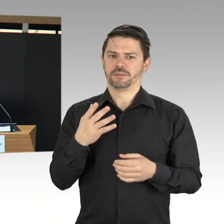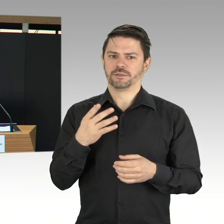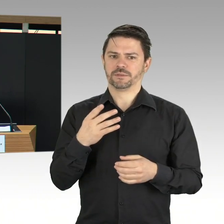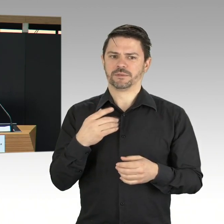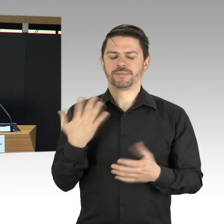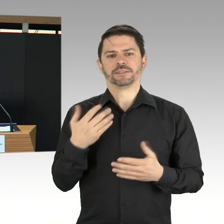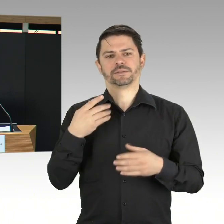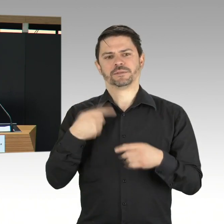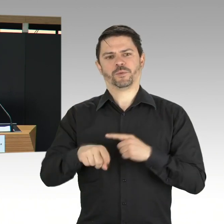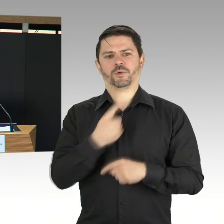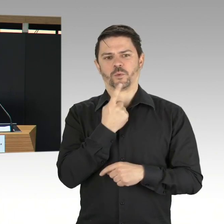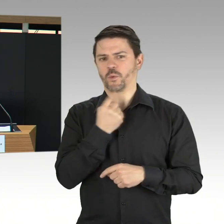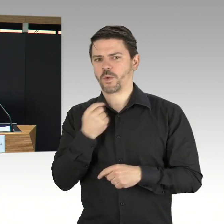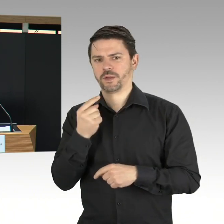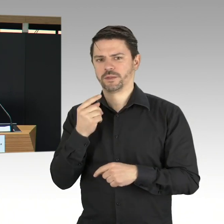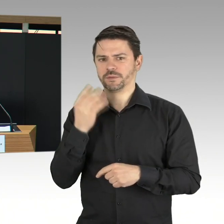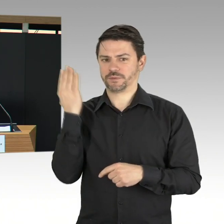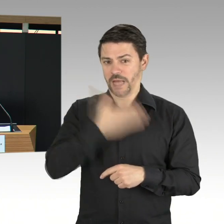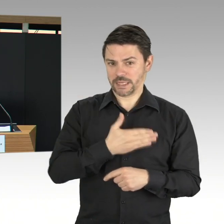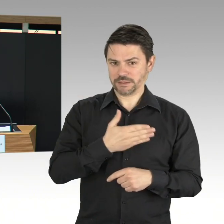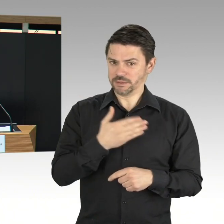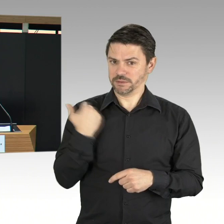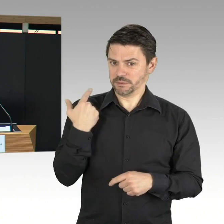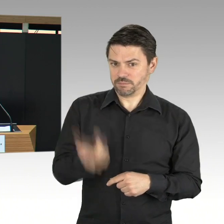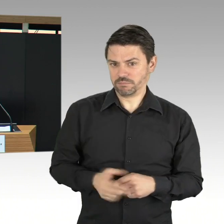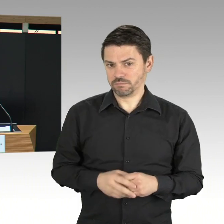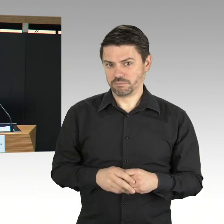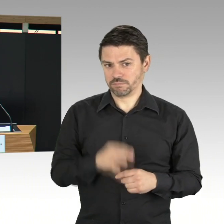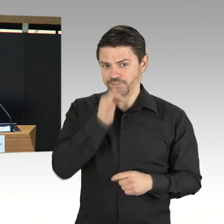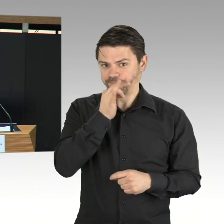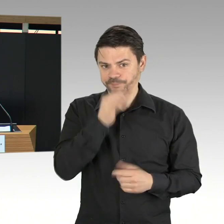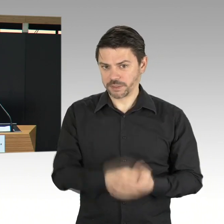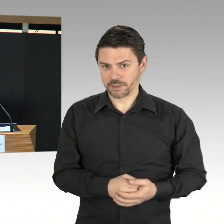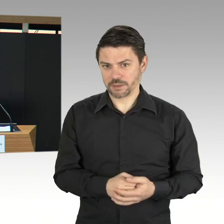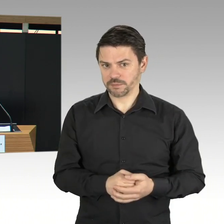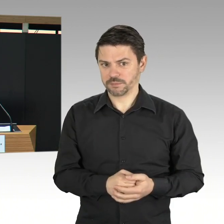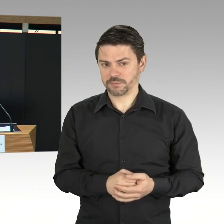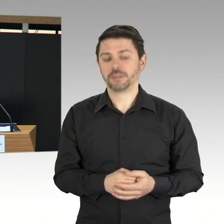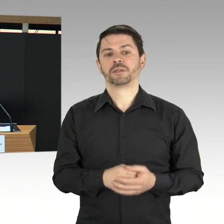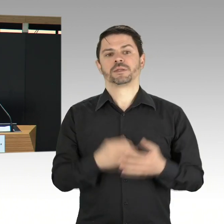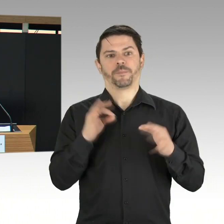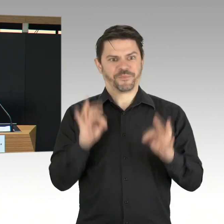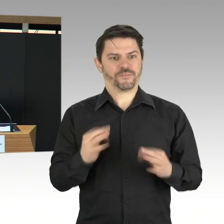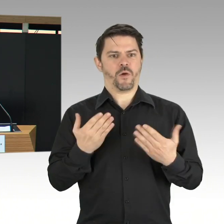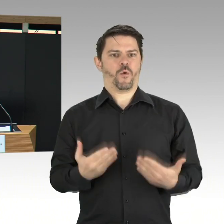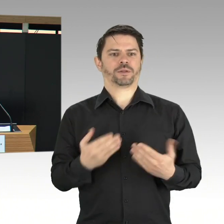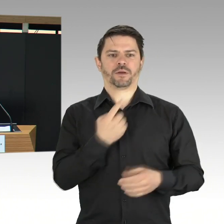denn Berlin muss bezahlbar bleiben. Und nun, meine Herren von der CDU.